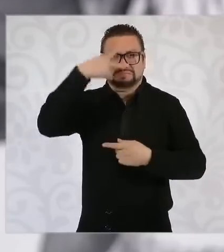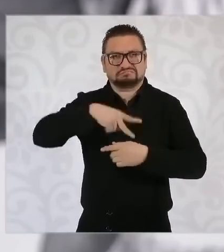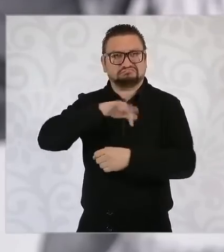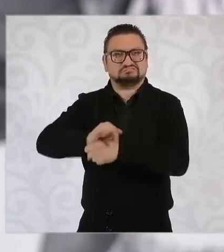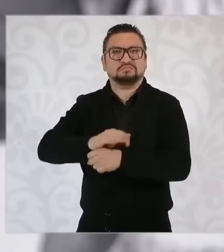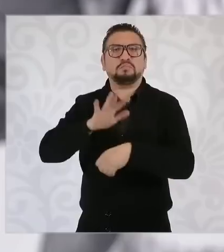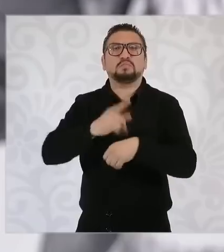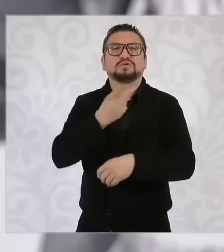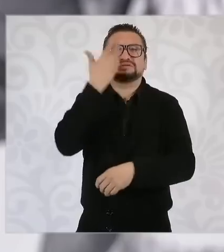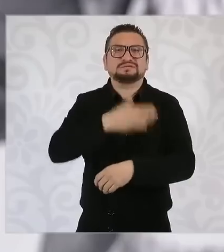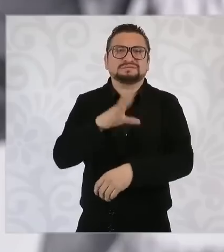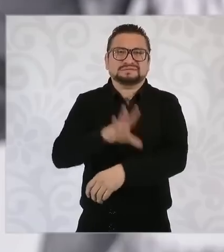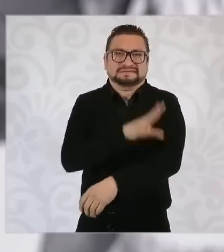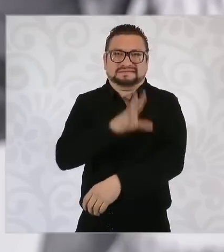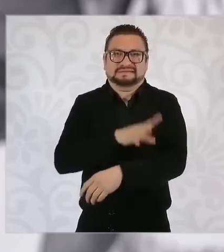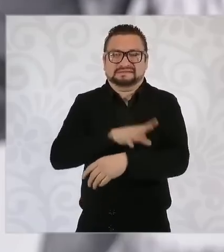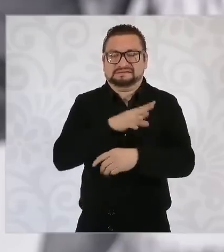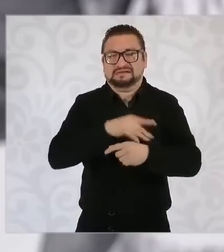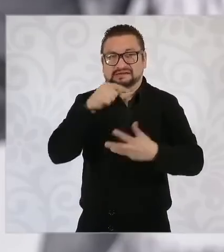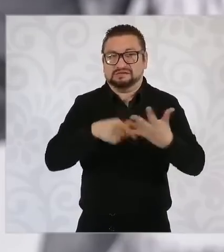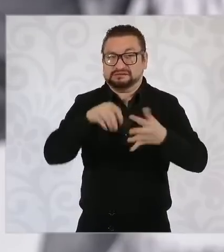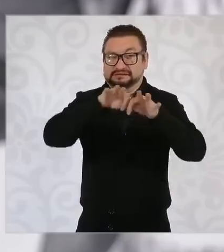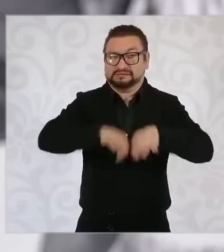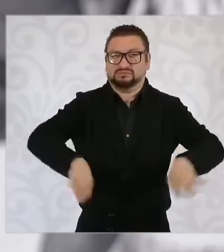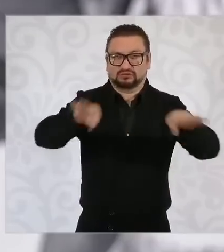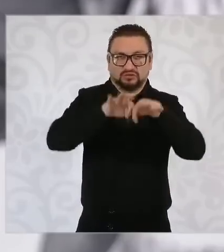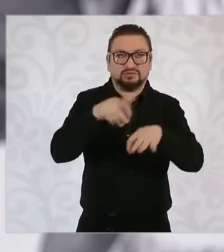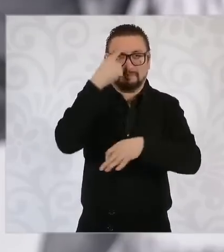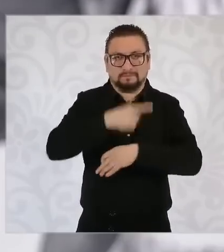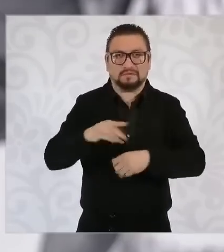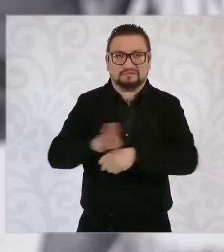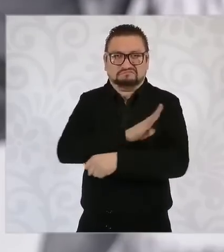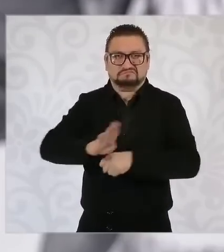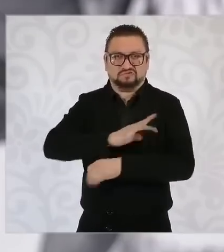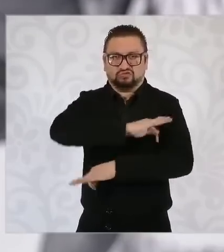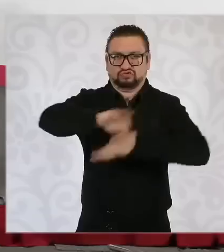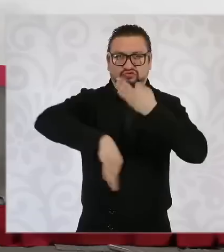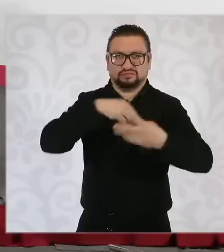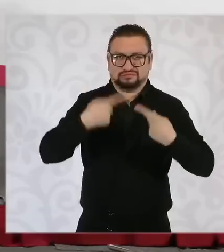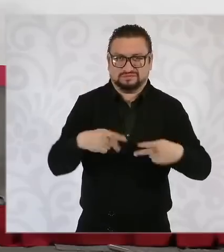un insumo estratégico para el bienestar de la gente y el desarrollo del país y no una